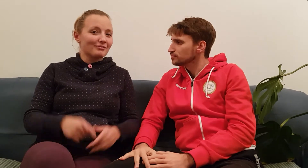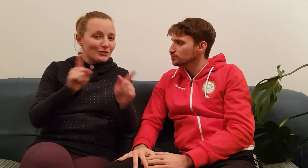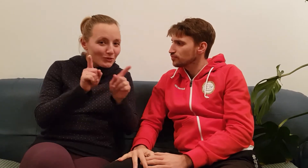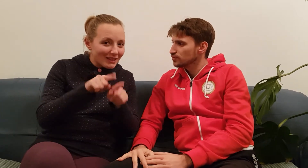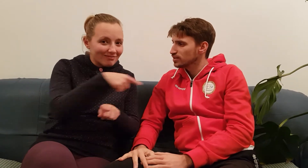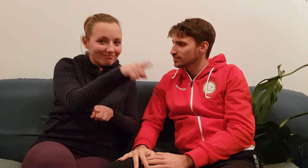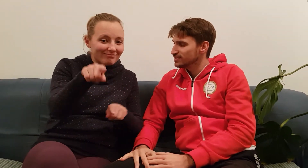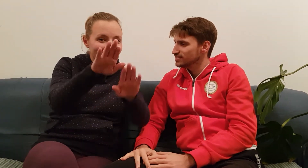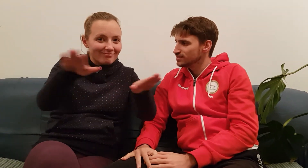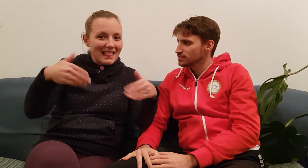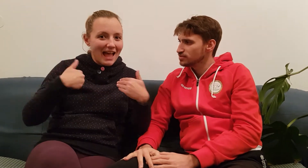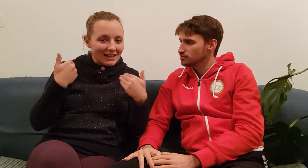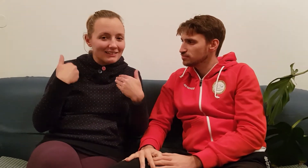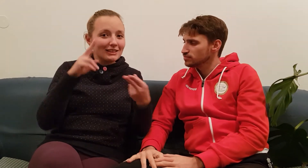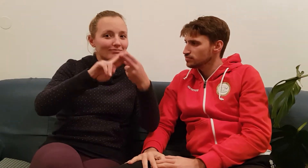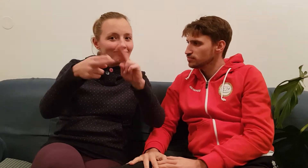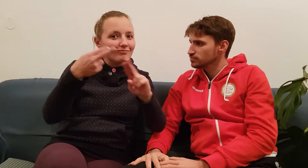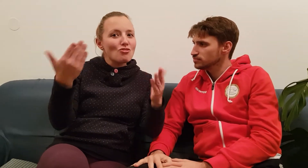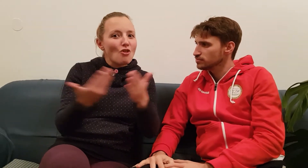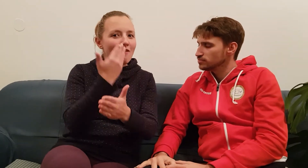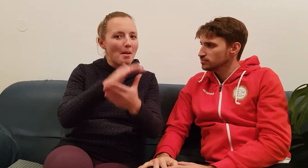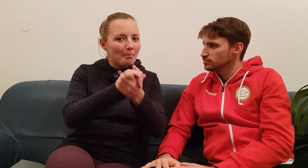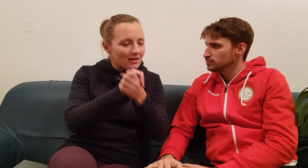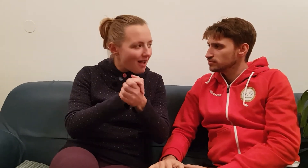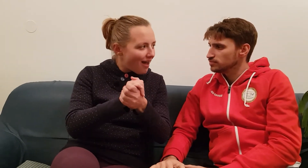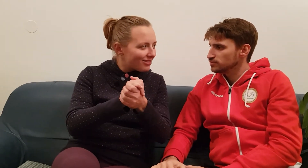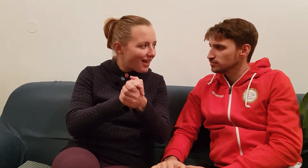Tudi vi, najstniki boste spoznali nove prijatelje,